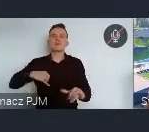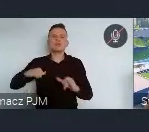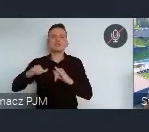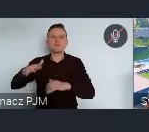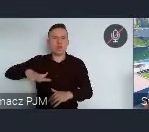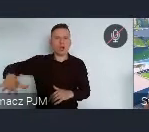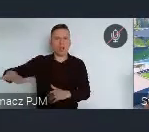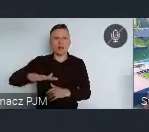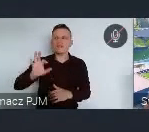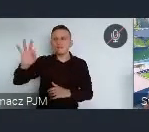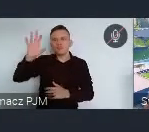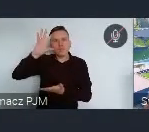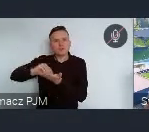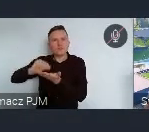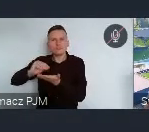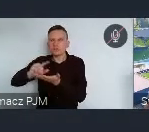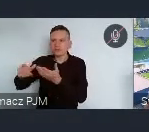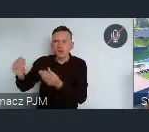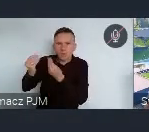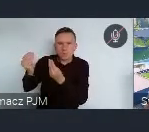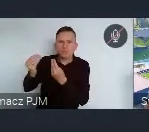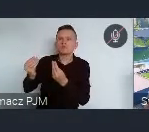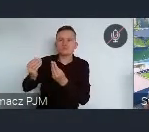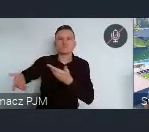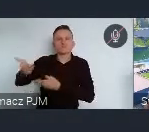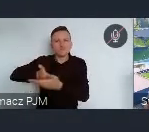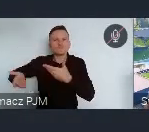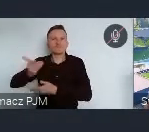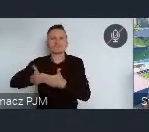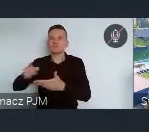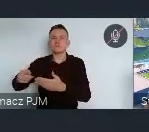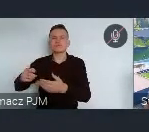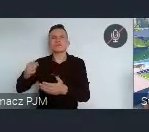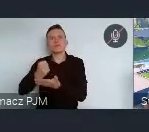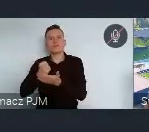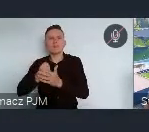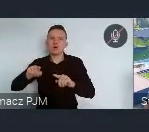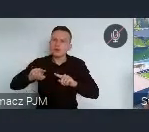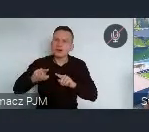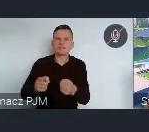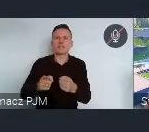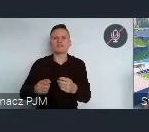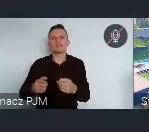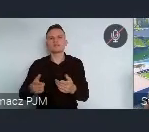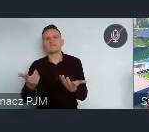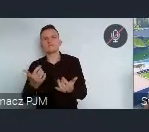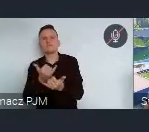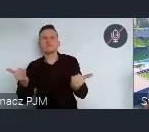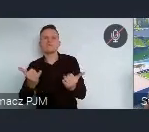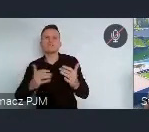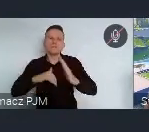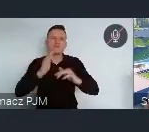które partycypują z nami zarówno pod kątem organizacyjnym przy realizacji inwestycji, jak i przy montażu finansowym.